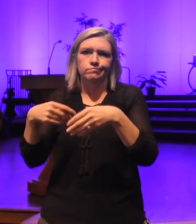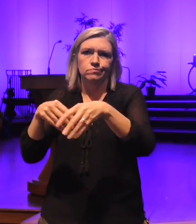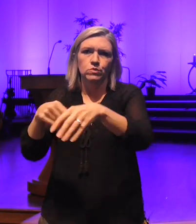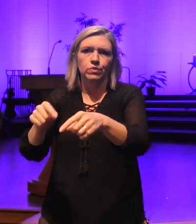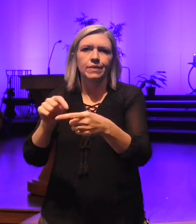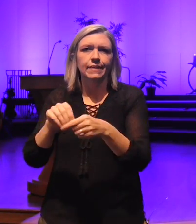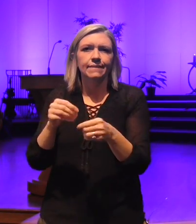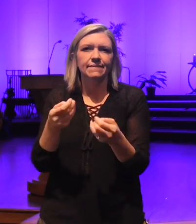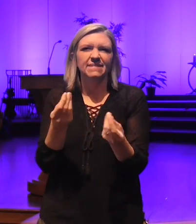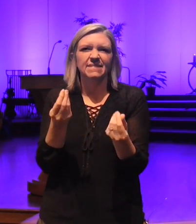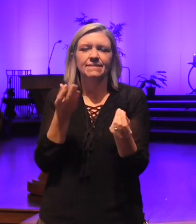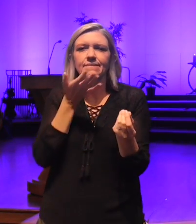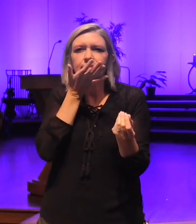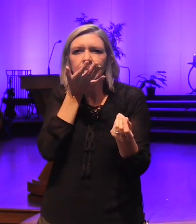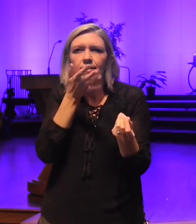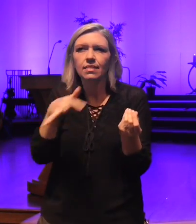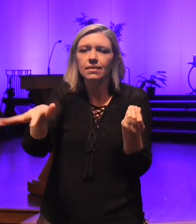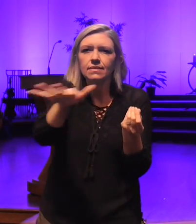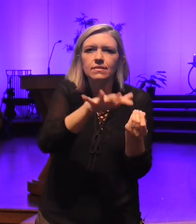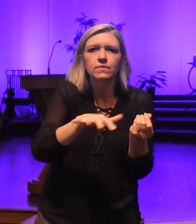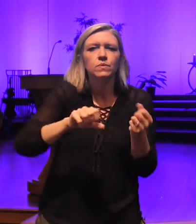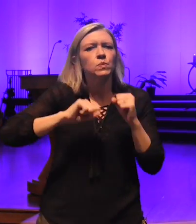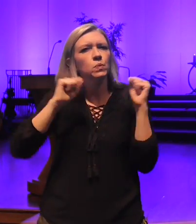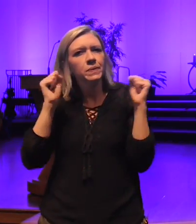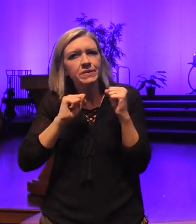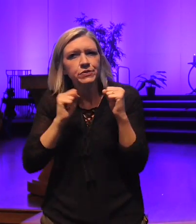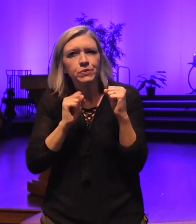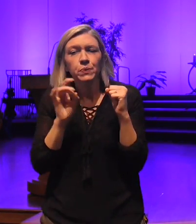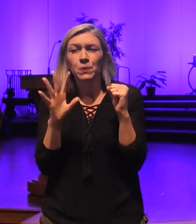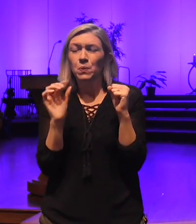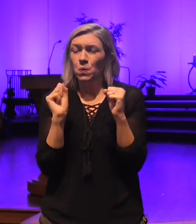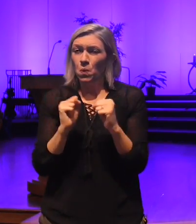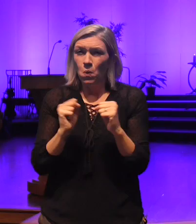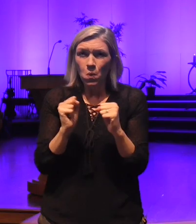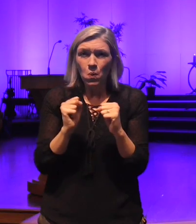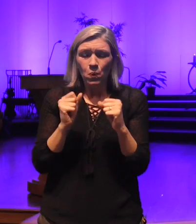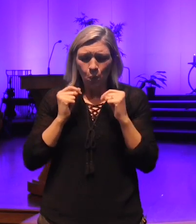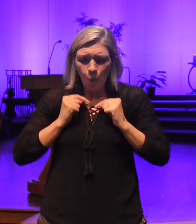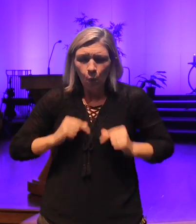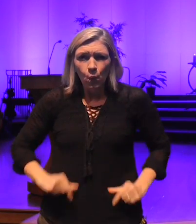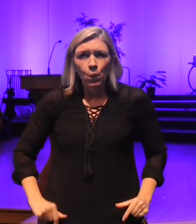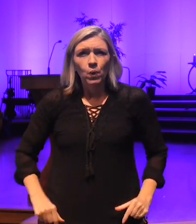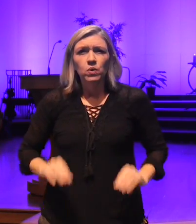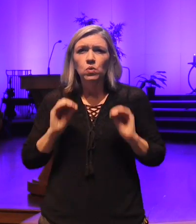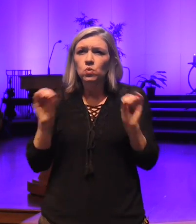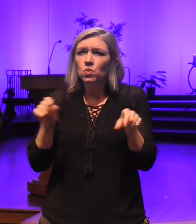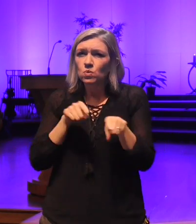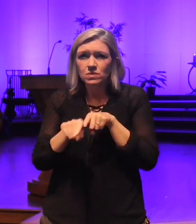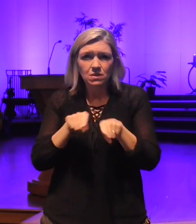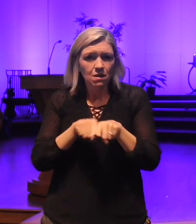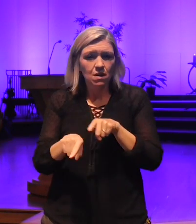era invierno y hacía un frío intenso. Llevaba ropa fina, no tenía calcetines con agujeros en los zapatos y